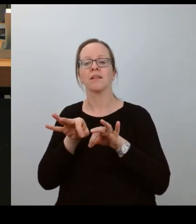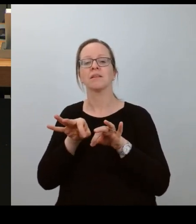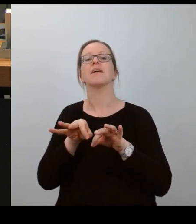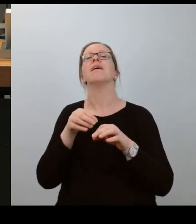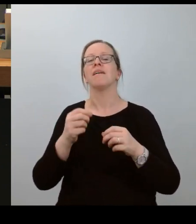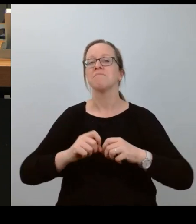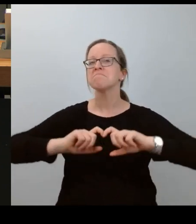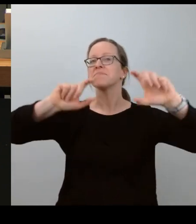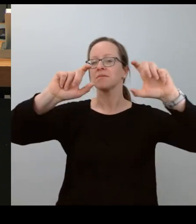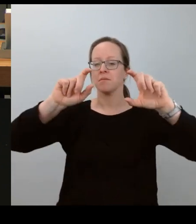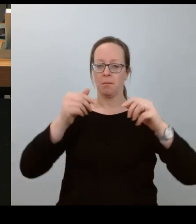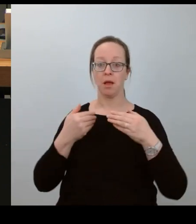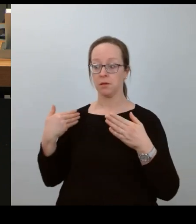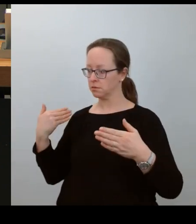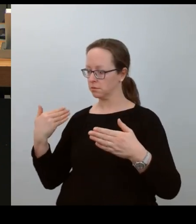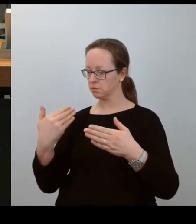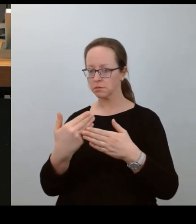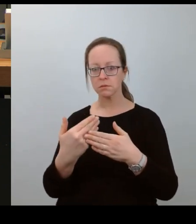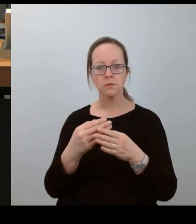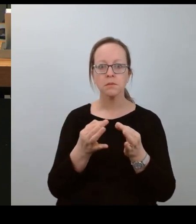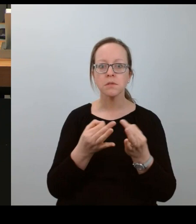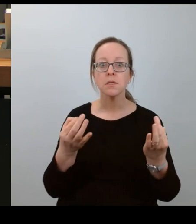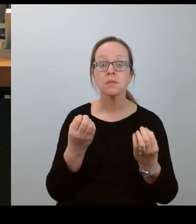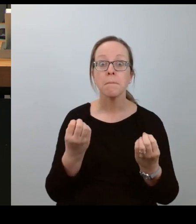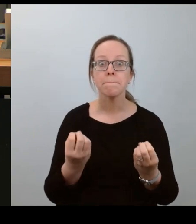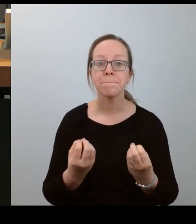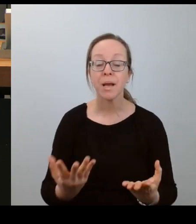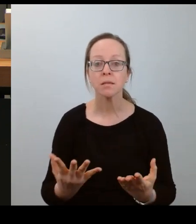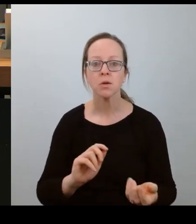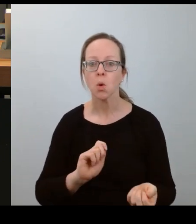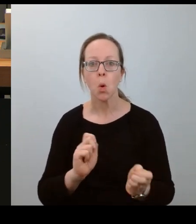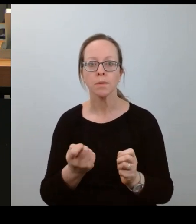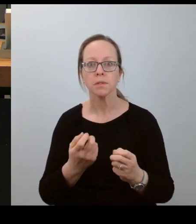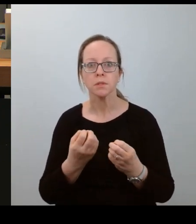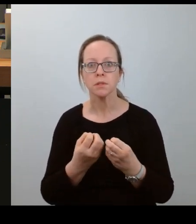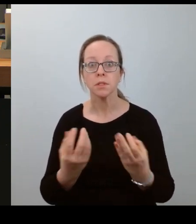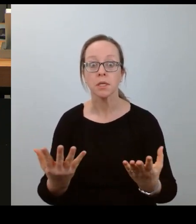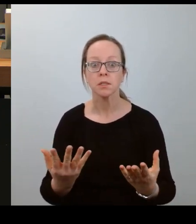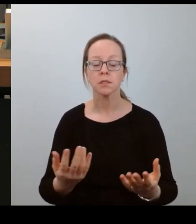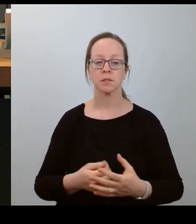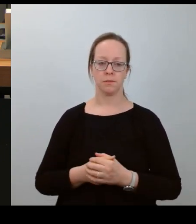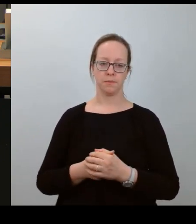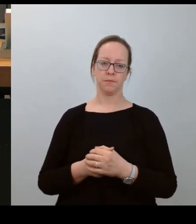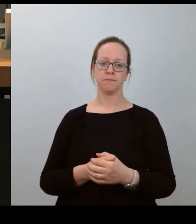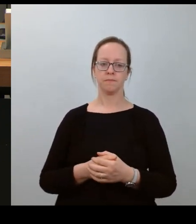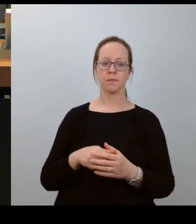Dieser ist jetzt vollkommener Murks, aber darauf wollen wir auch gar nicht näher eingehen. Wir wollen jetzt mal darüber sprechen, was eigentlich